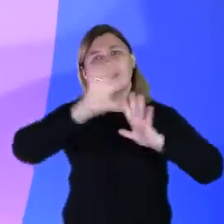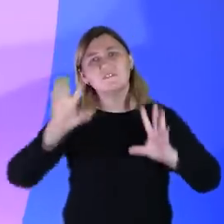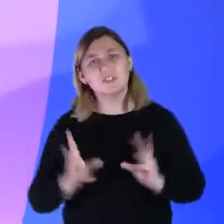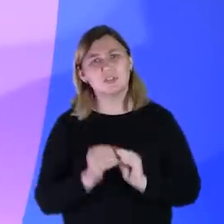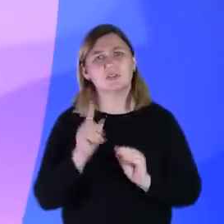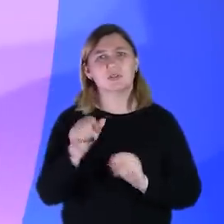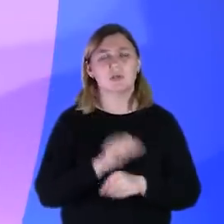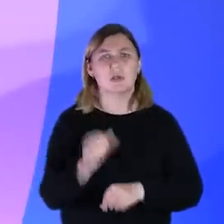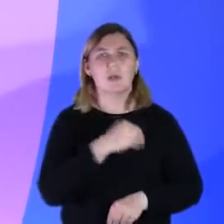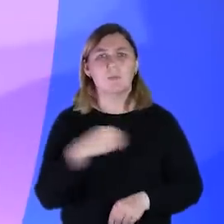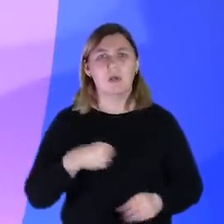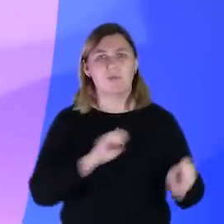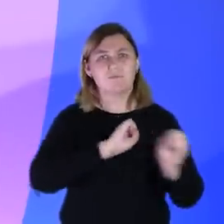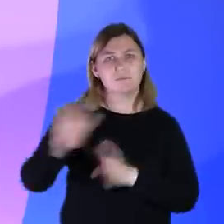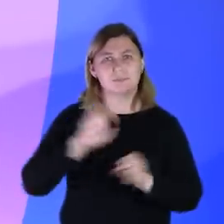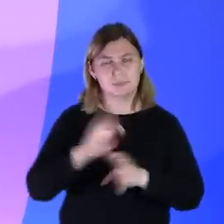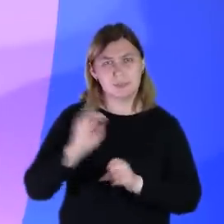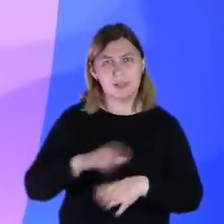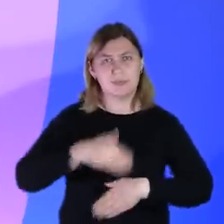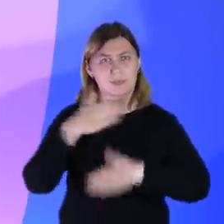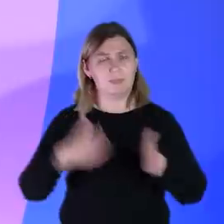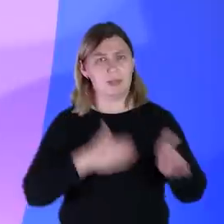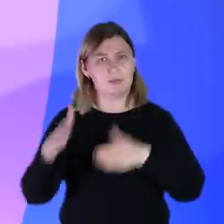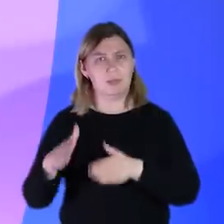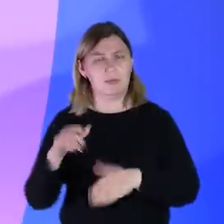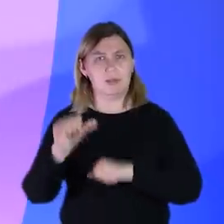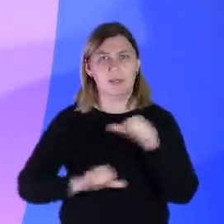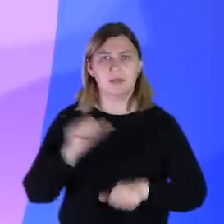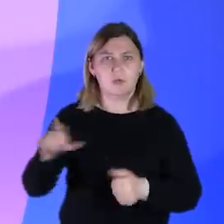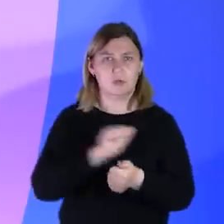polskie wywózki Polaków w kolejnych latach , - to jest właśnie efekt tego zdemoralizowania